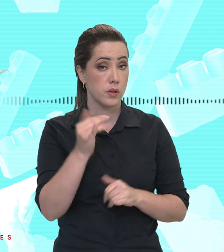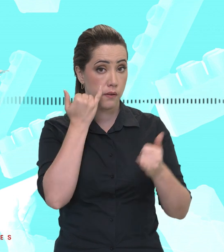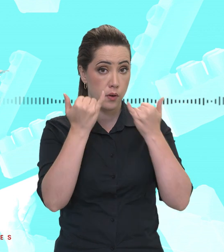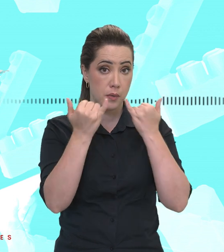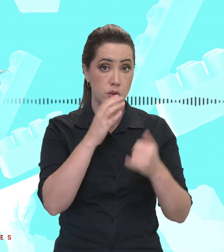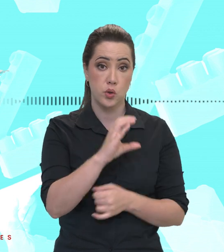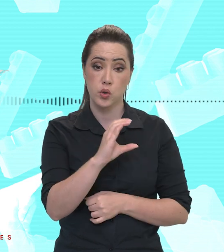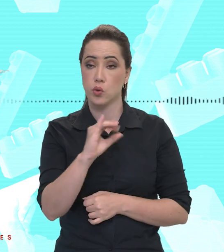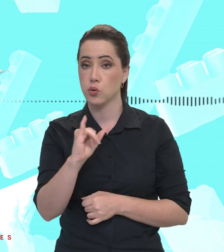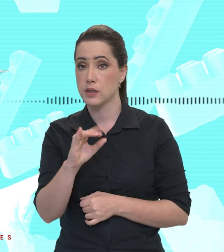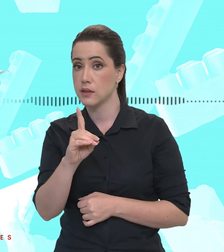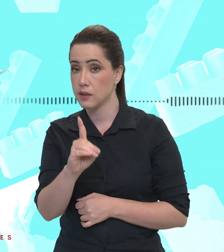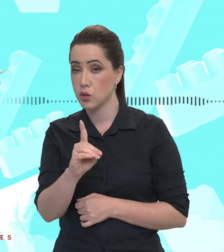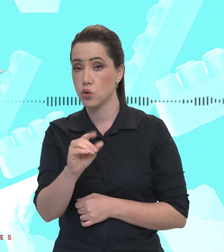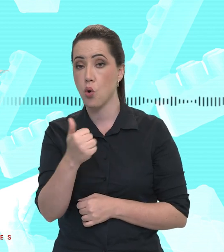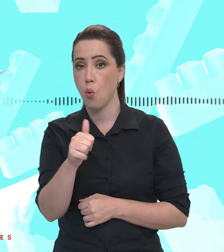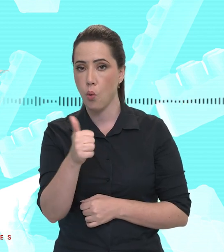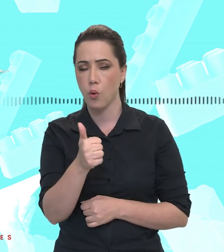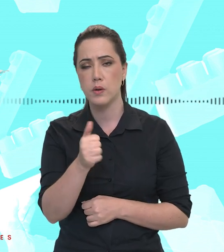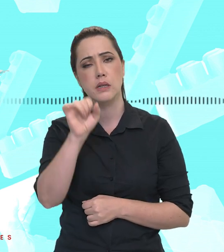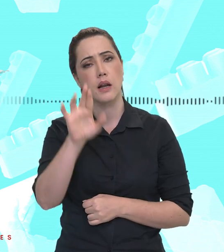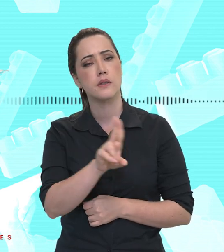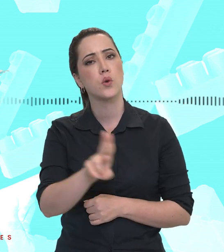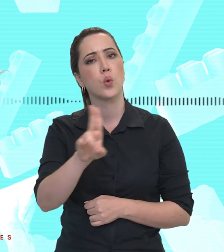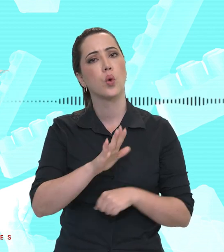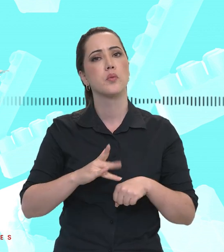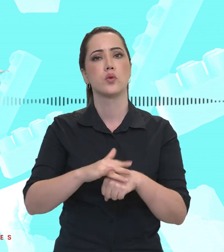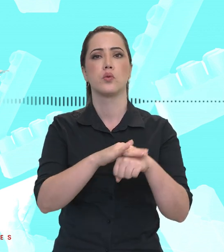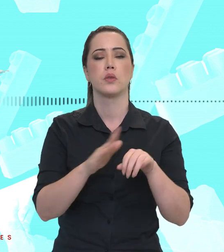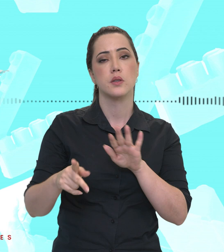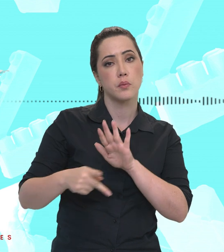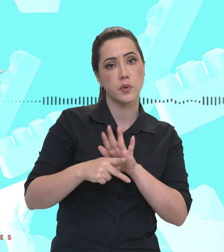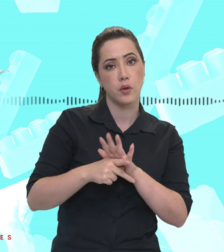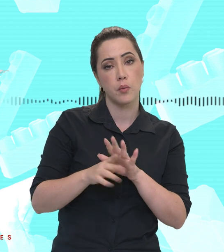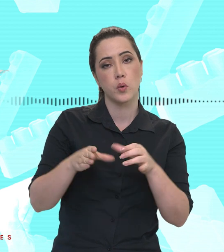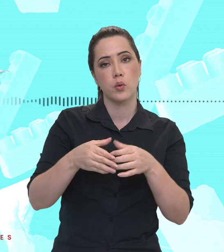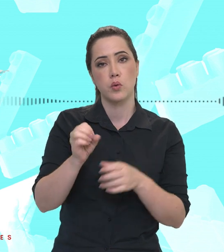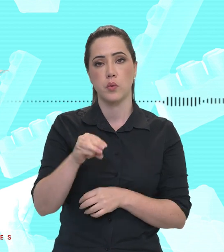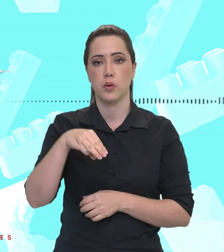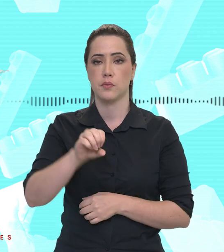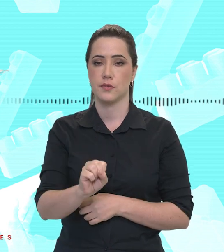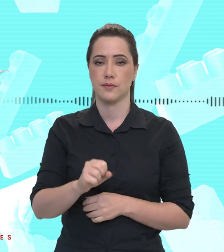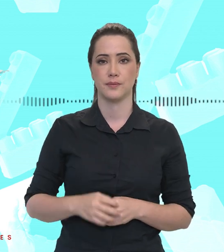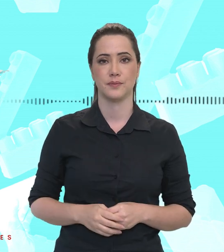dados do CID-11, Classificação Internacional de Doenças, publicado pela Organização Mundial de Saúde.